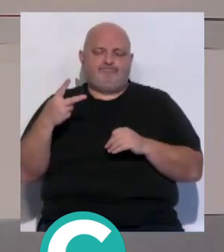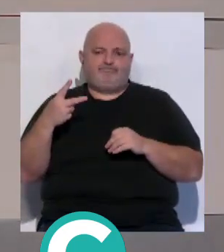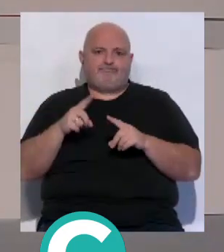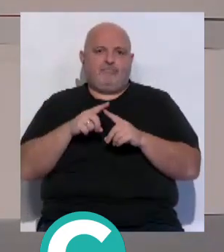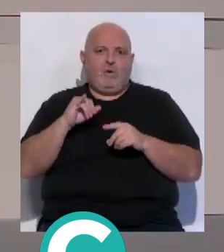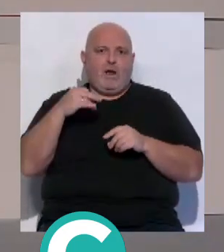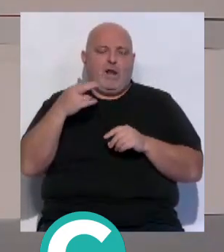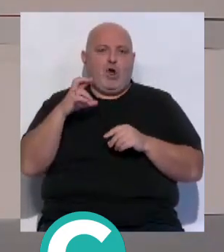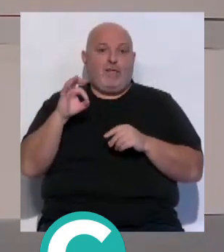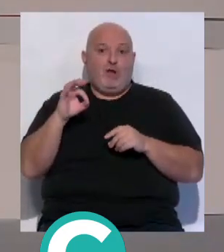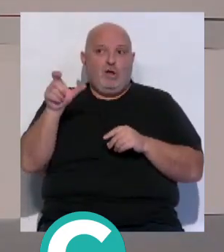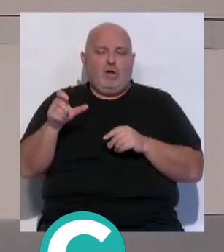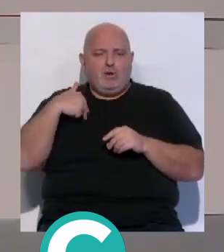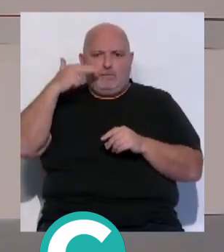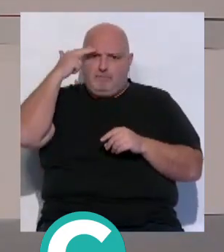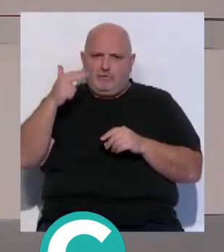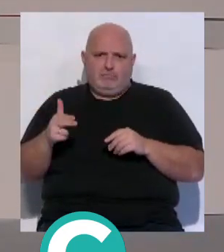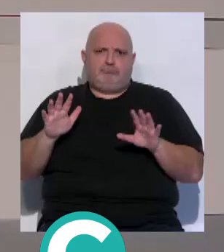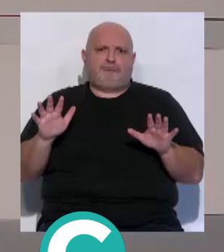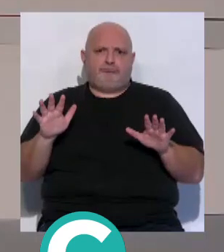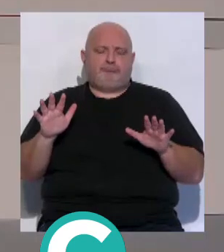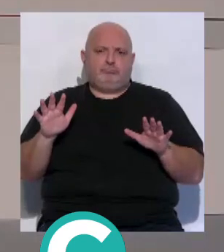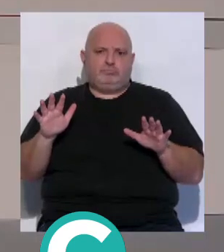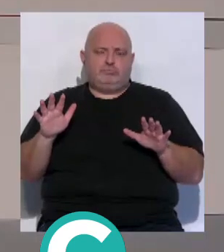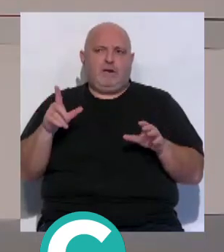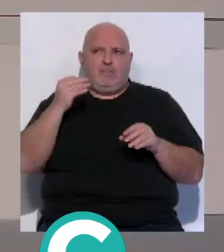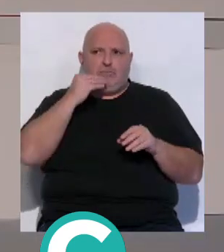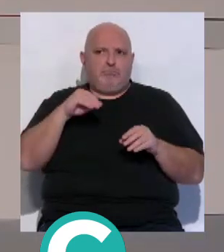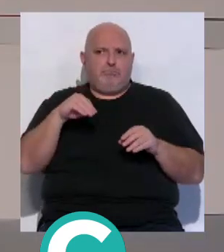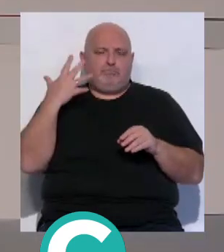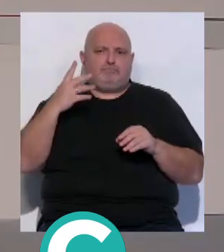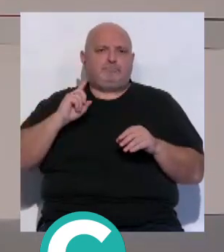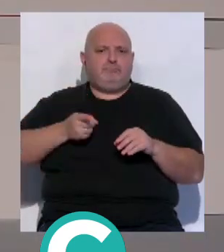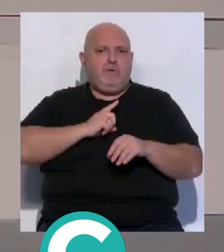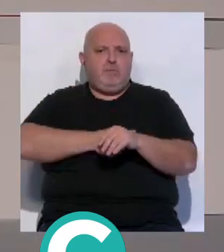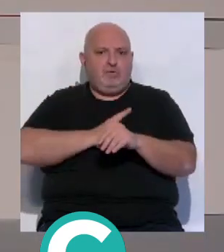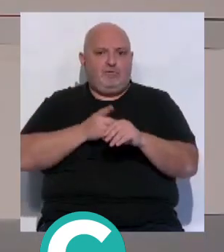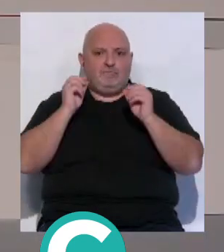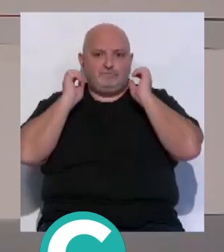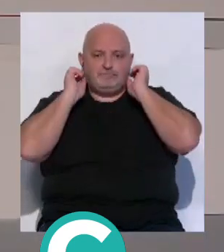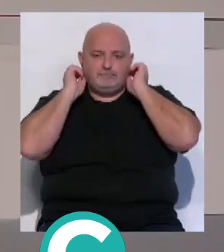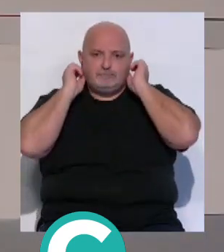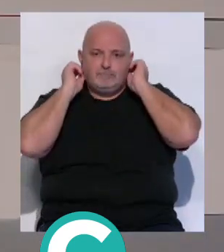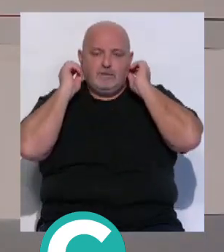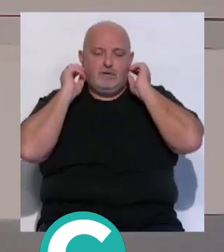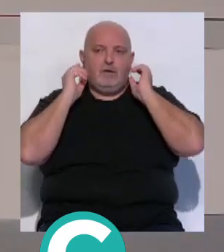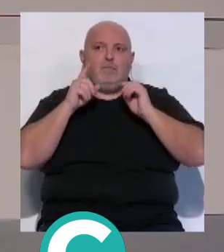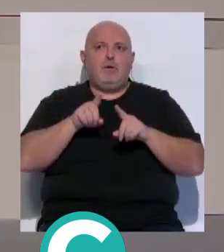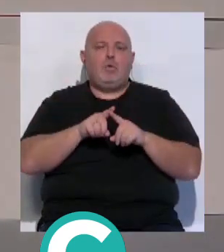Juan Carlos Cordero al que respeto y creo que es un excelente director deportivo pero ustedes